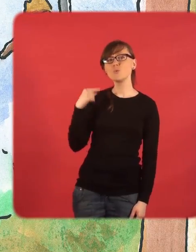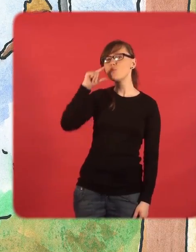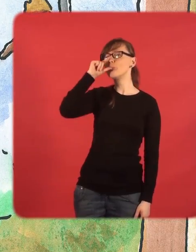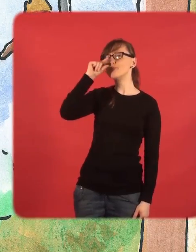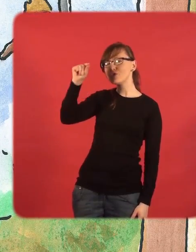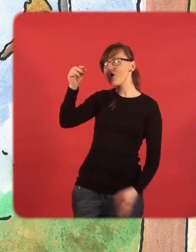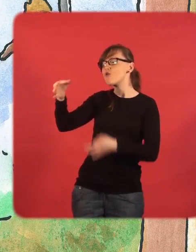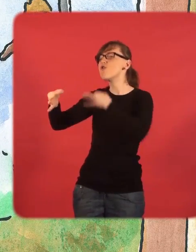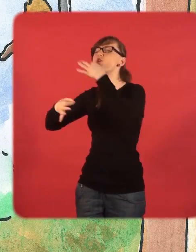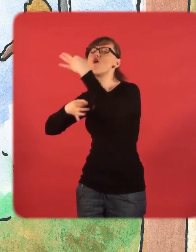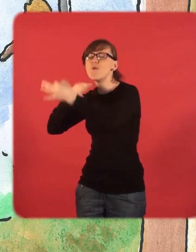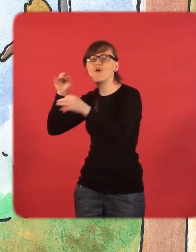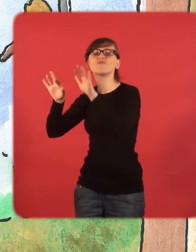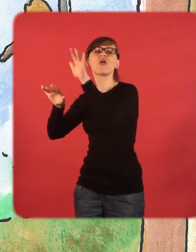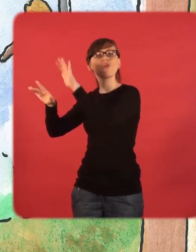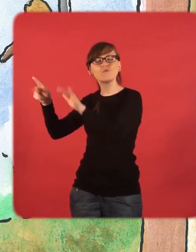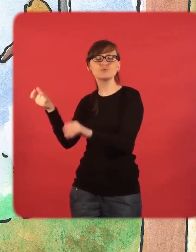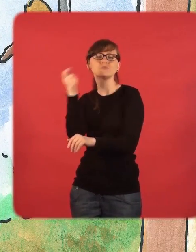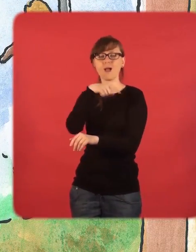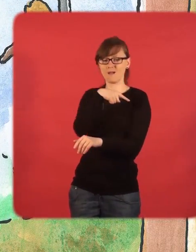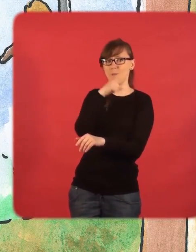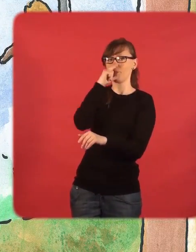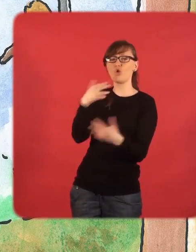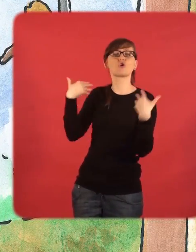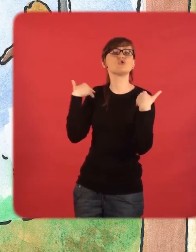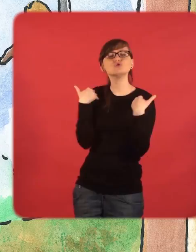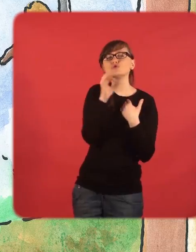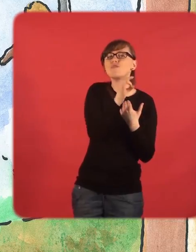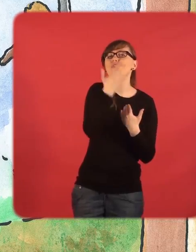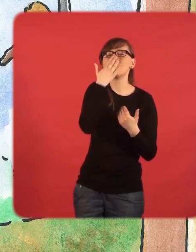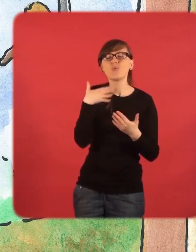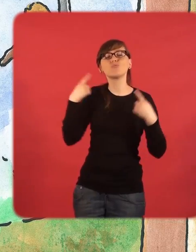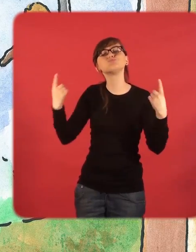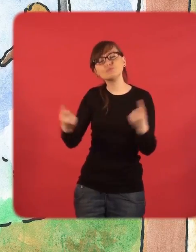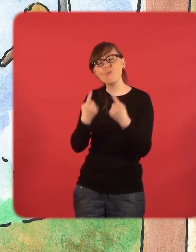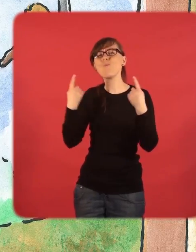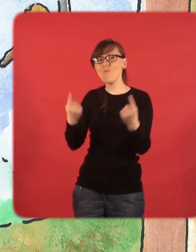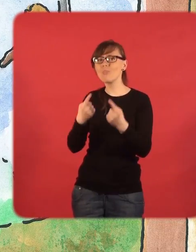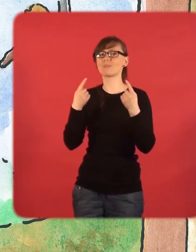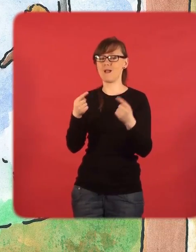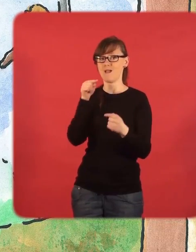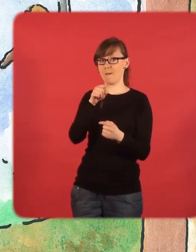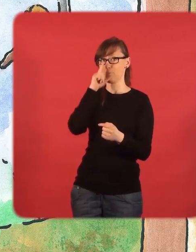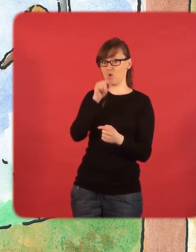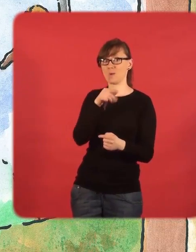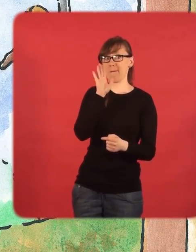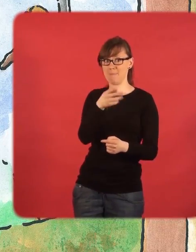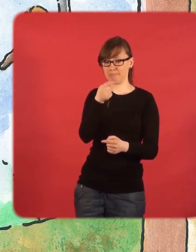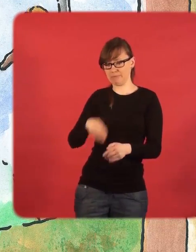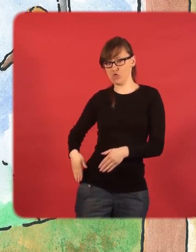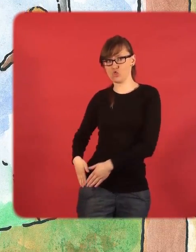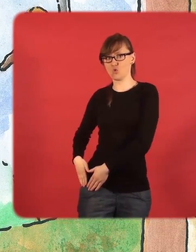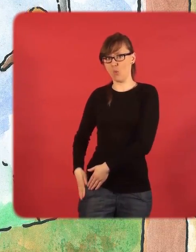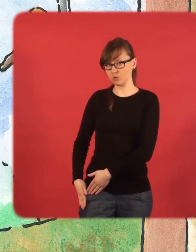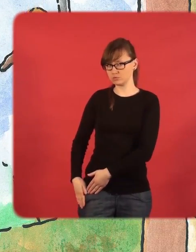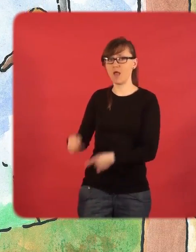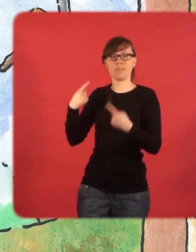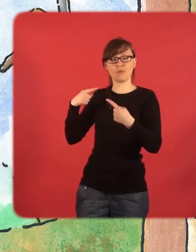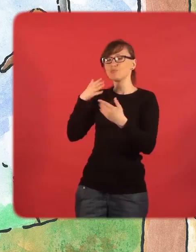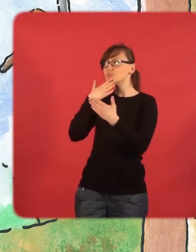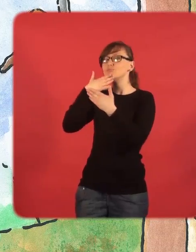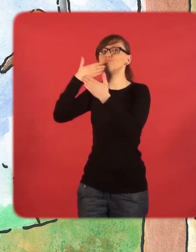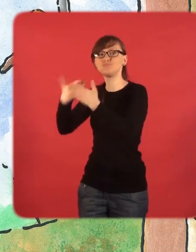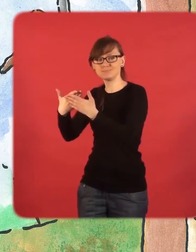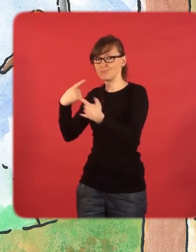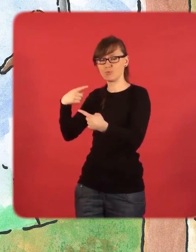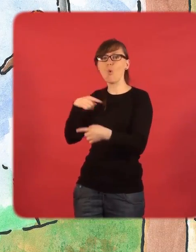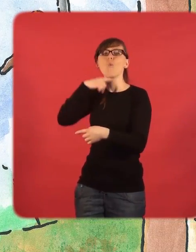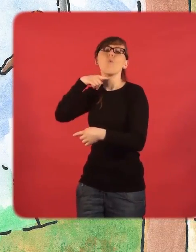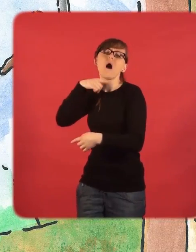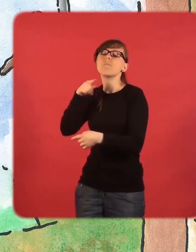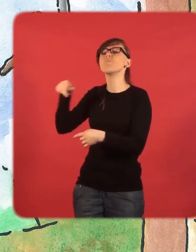Gdy Pinokio poczuł się lepiej, opowiedział Wróżce o swoich przygodach, ale nie chciał się przyznać, że monety nadal ma przy sobie.